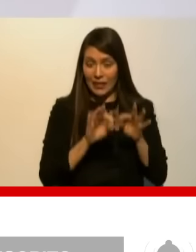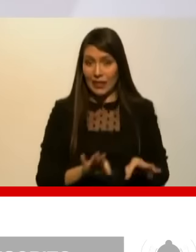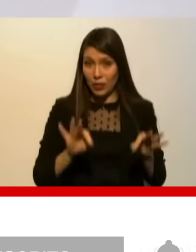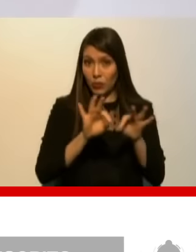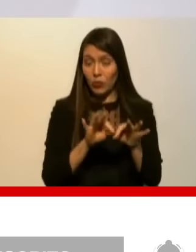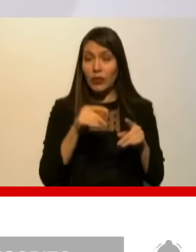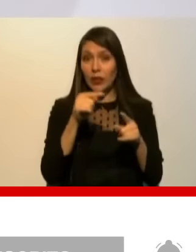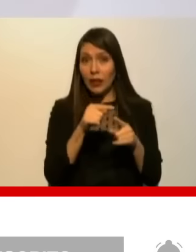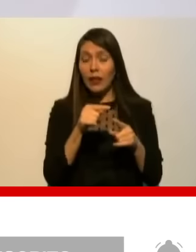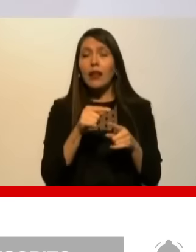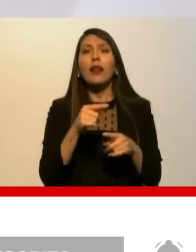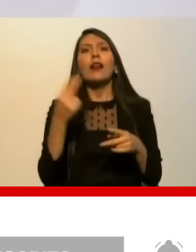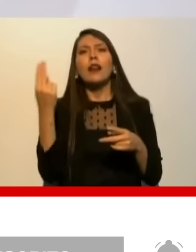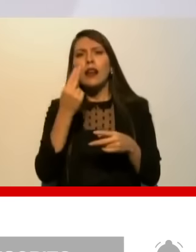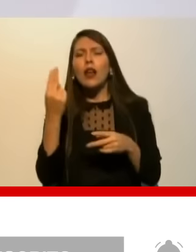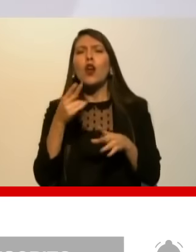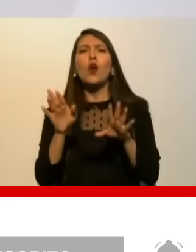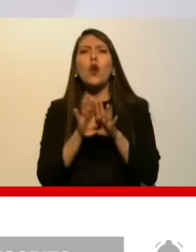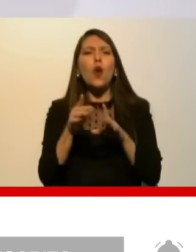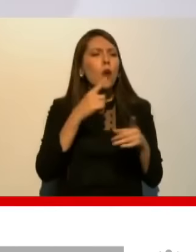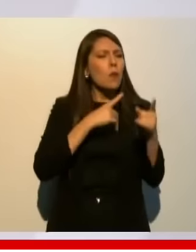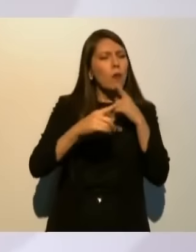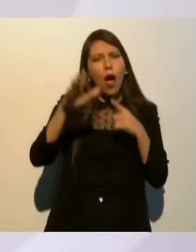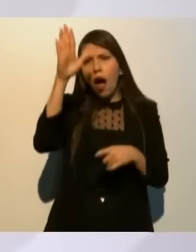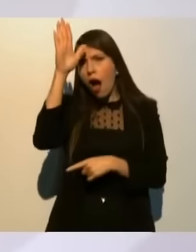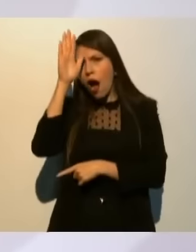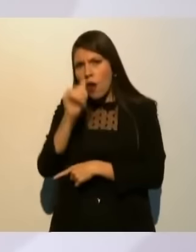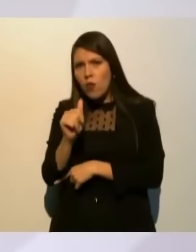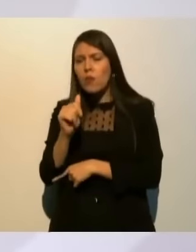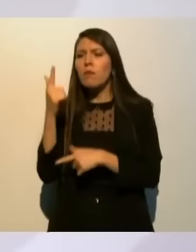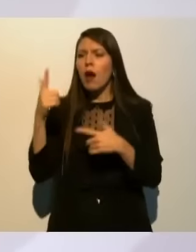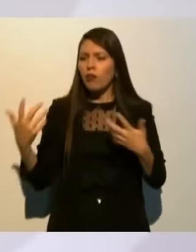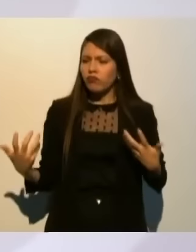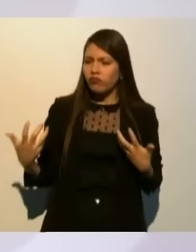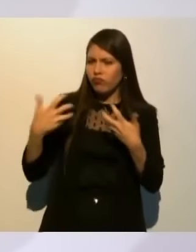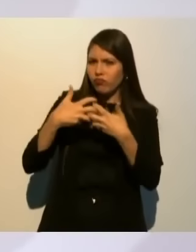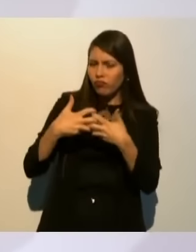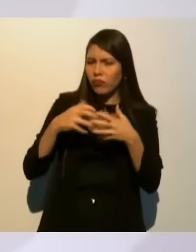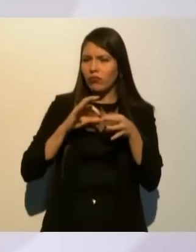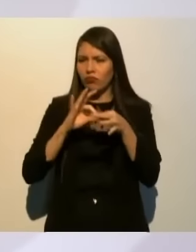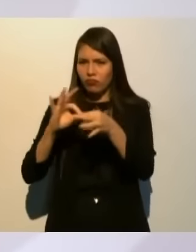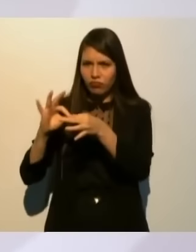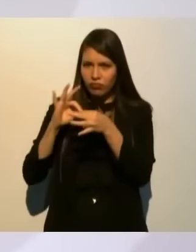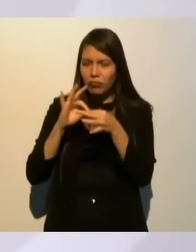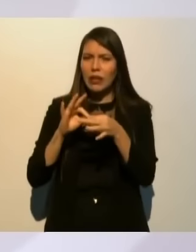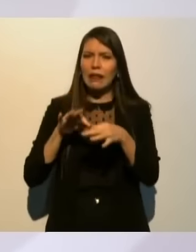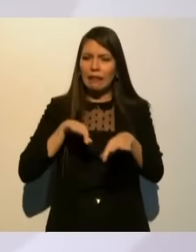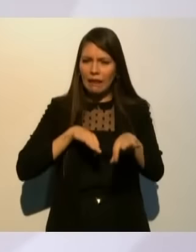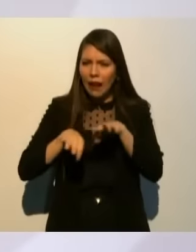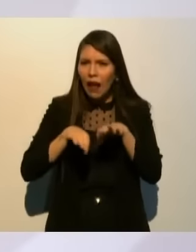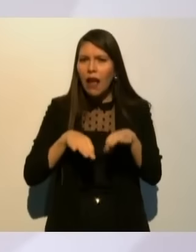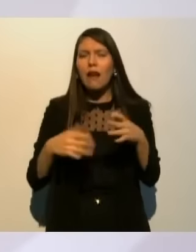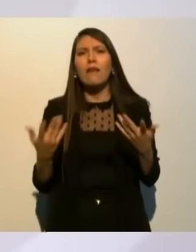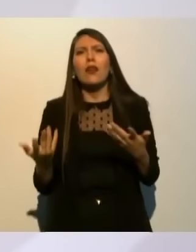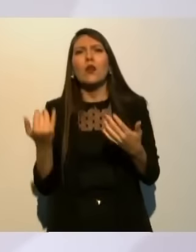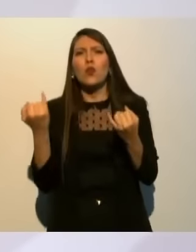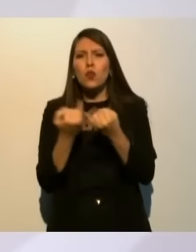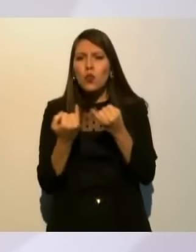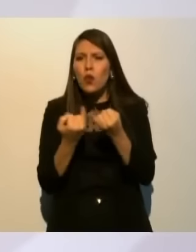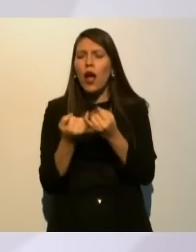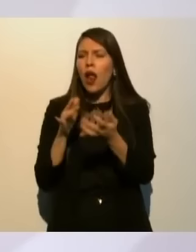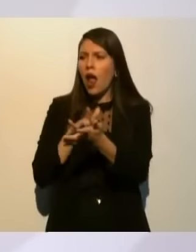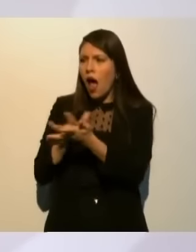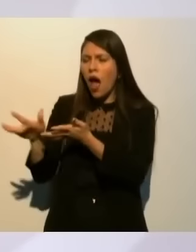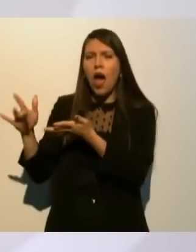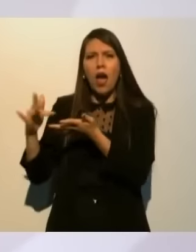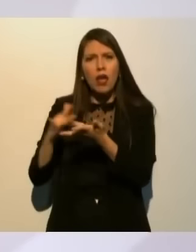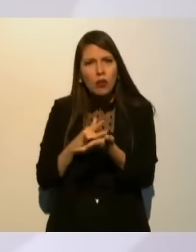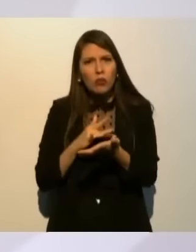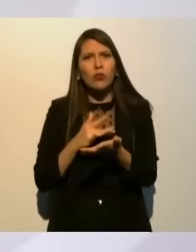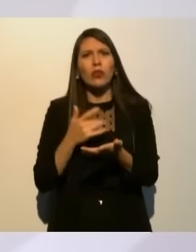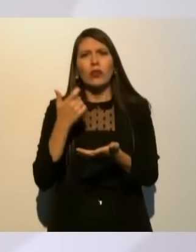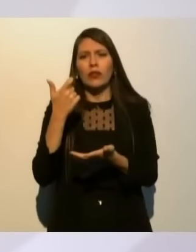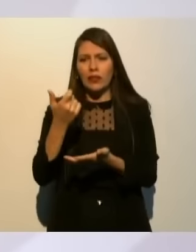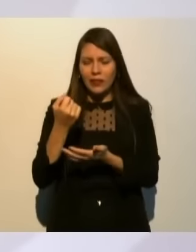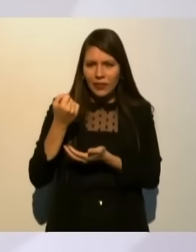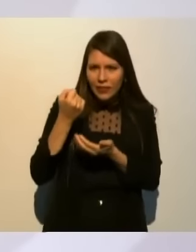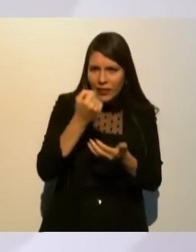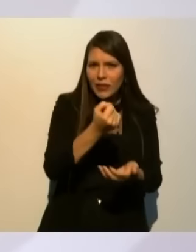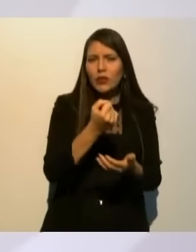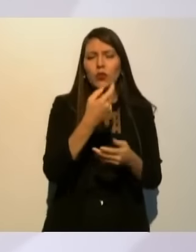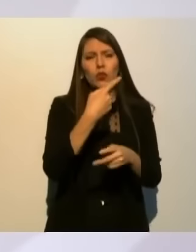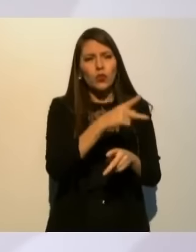acuerdo para sumar esfuerzos para sumar recursos federales para sumar recursos estatales y también